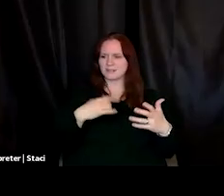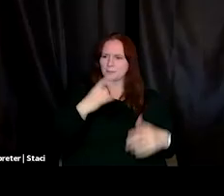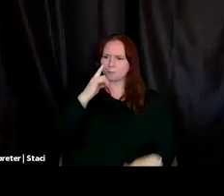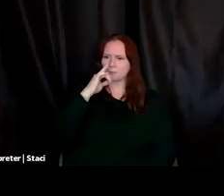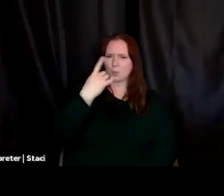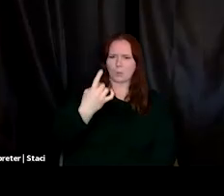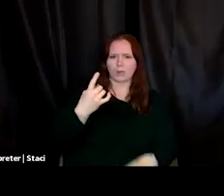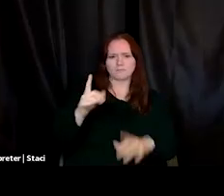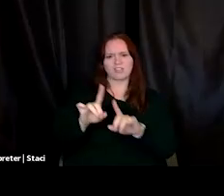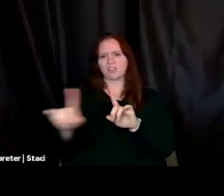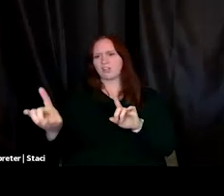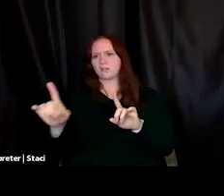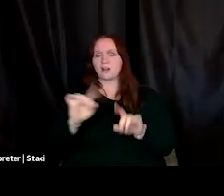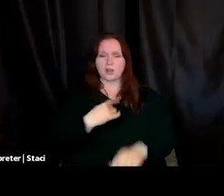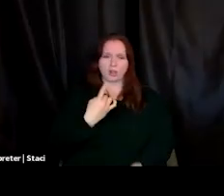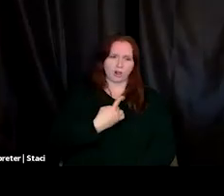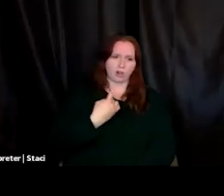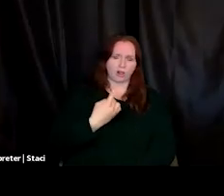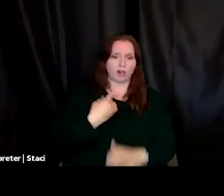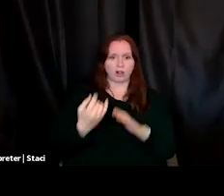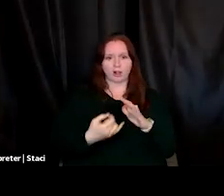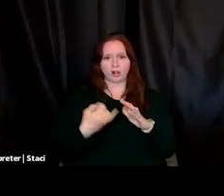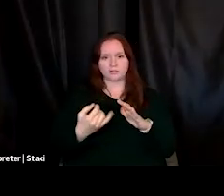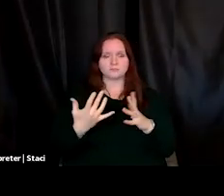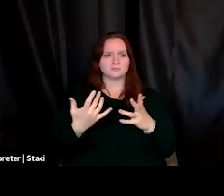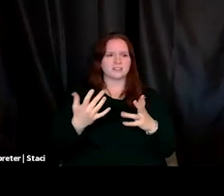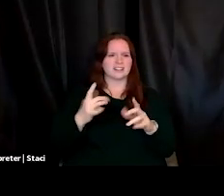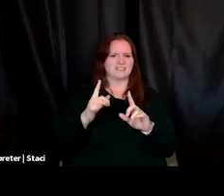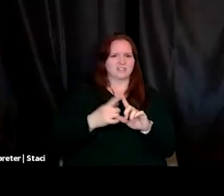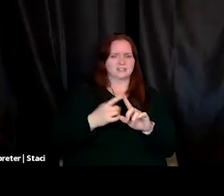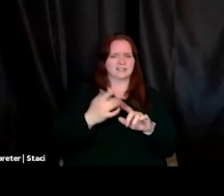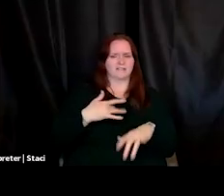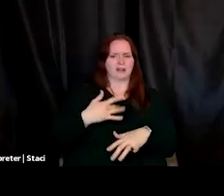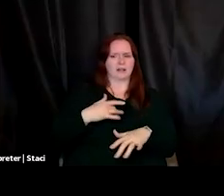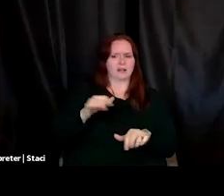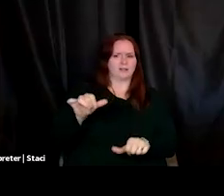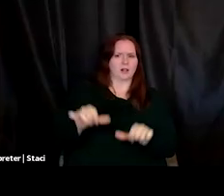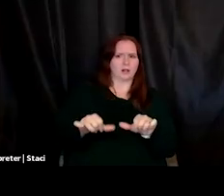y están solicitando simultáneamente beneficios de Seguro Social y SSI.